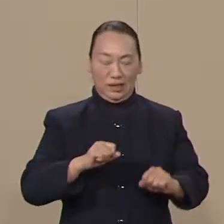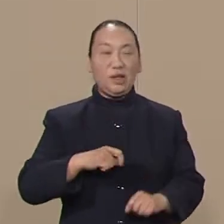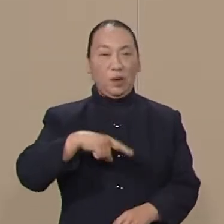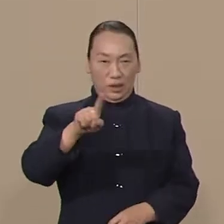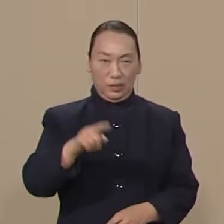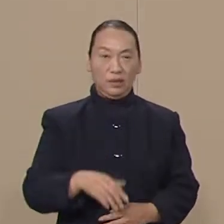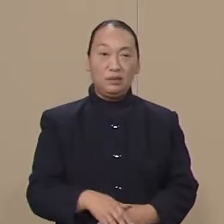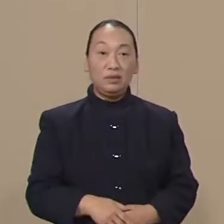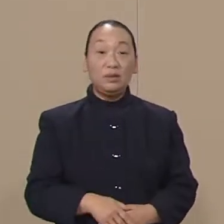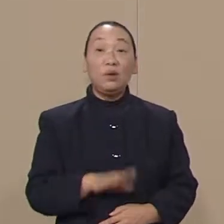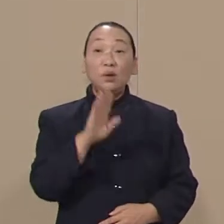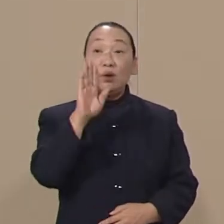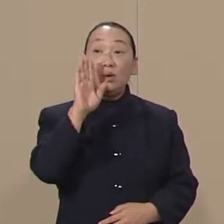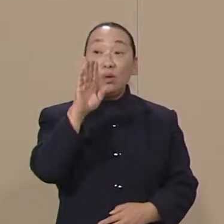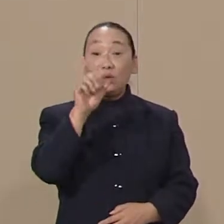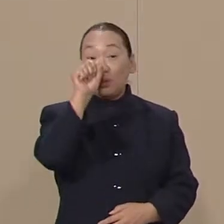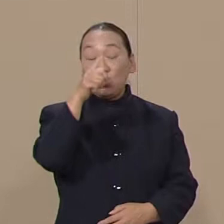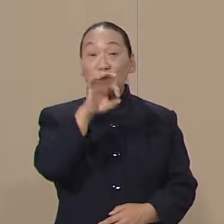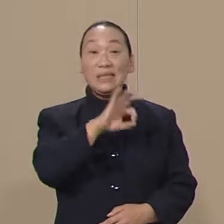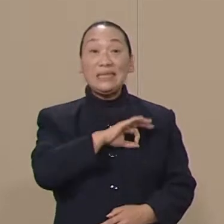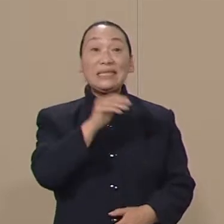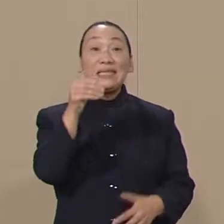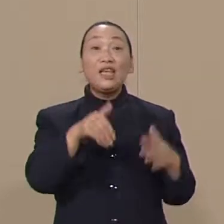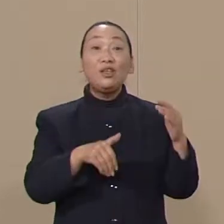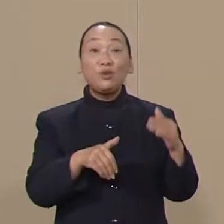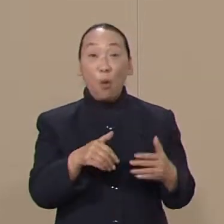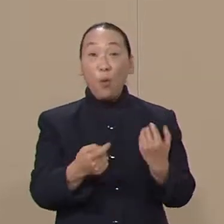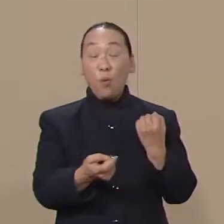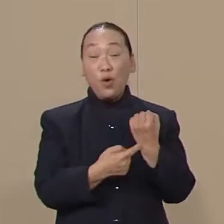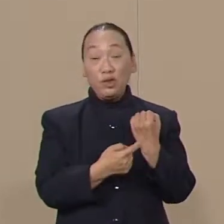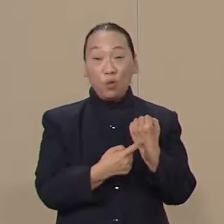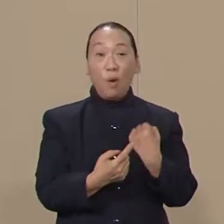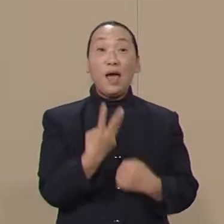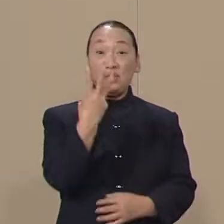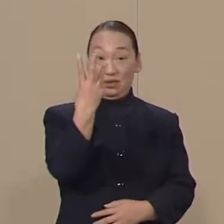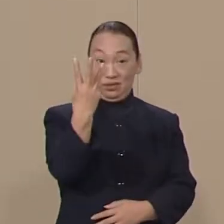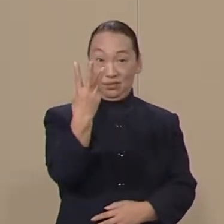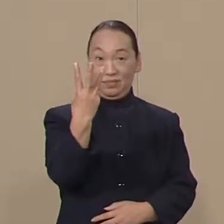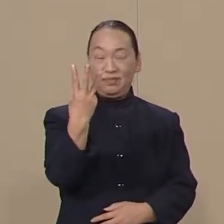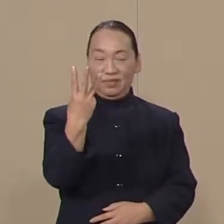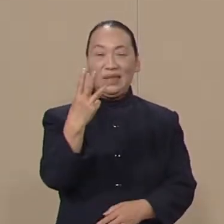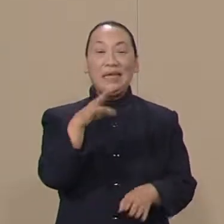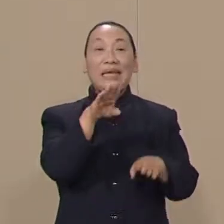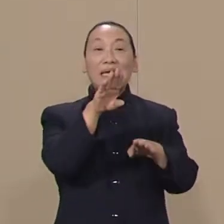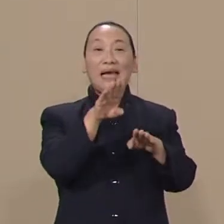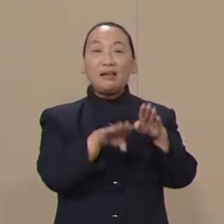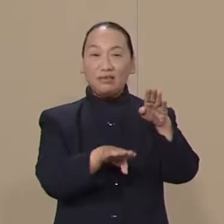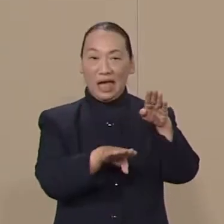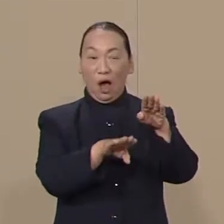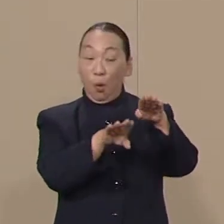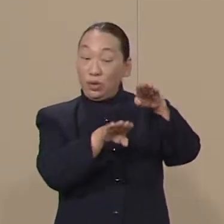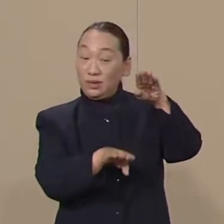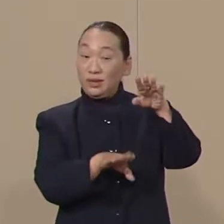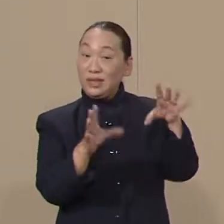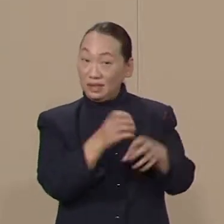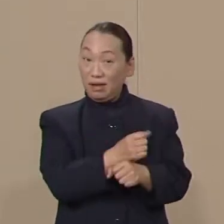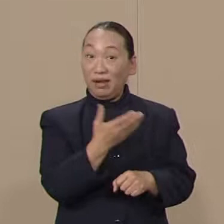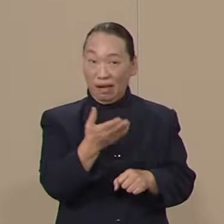今度の衆議院選挙の 争点は３つあります 格差是正か格差拡大か